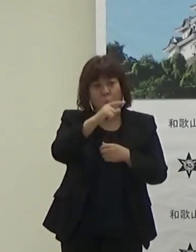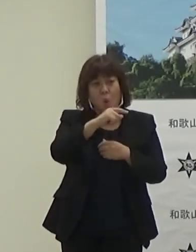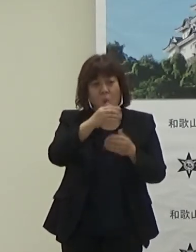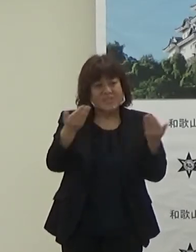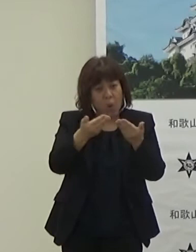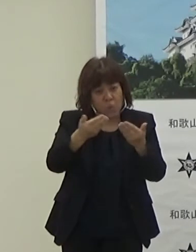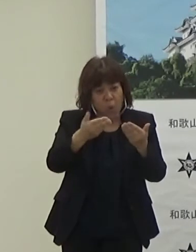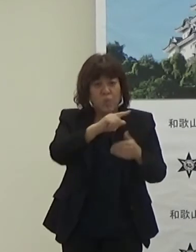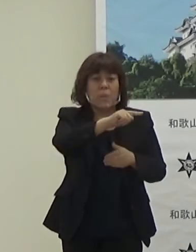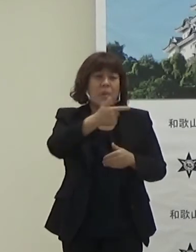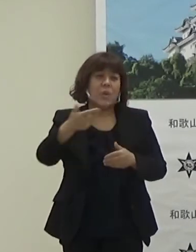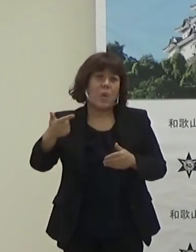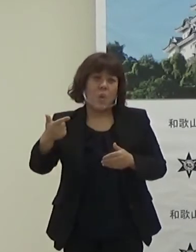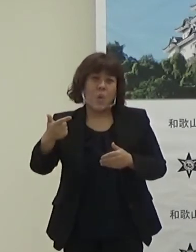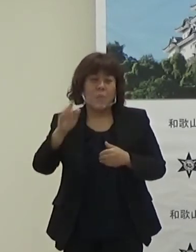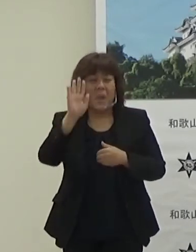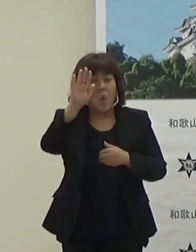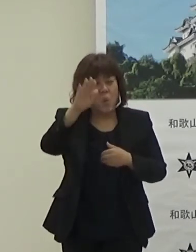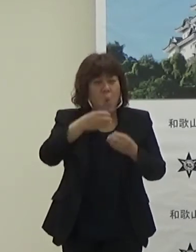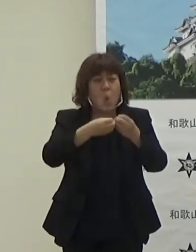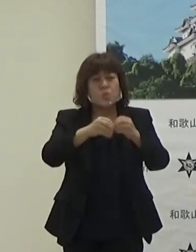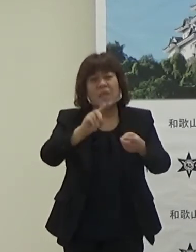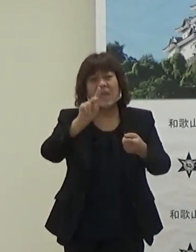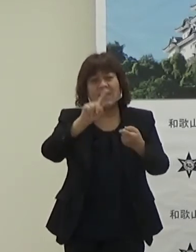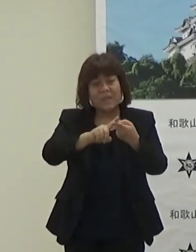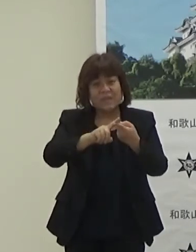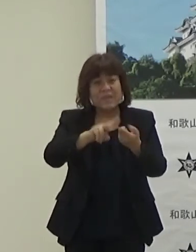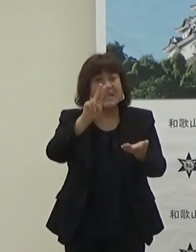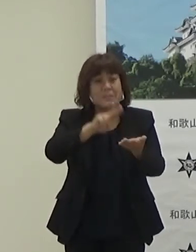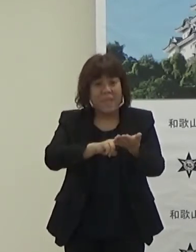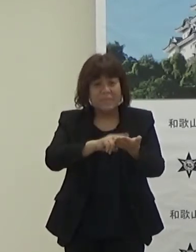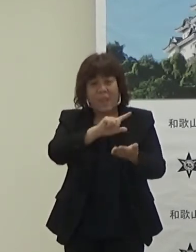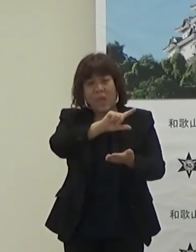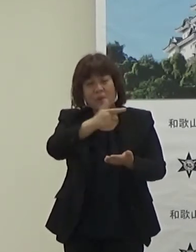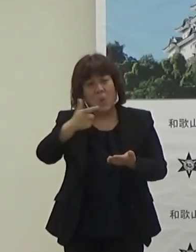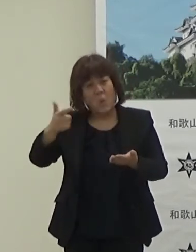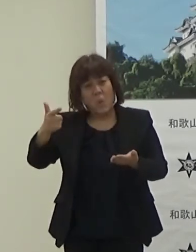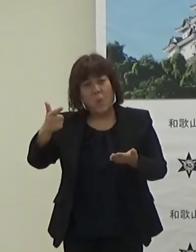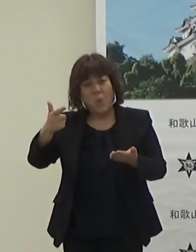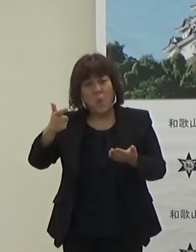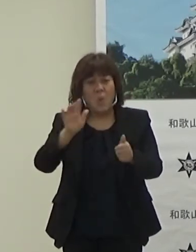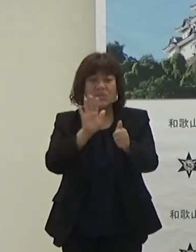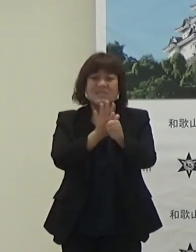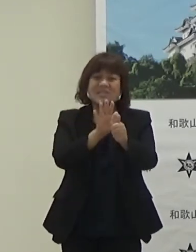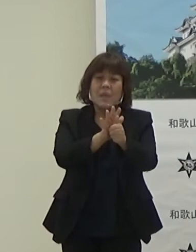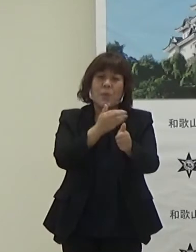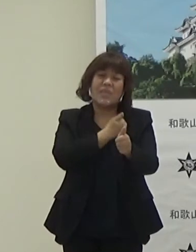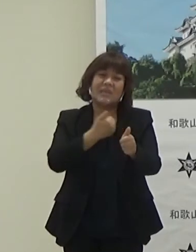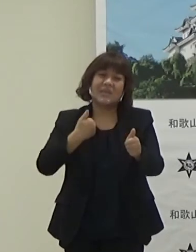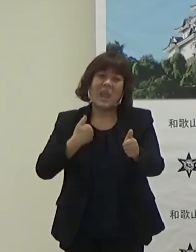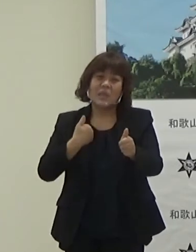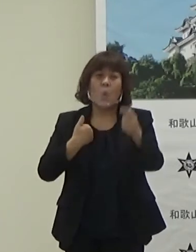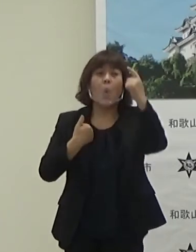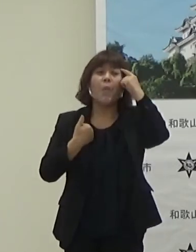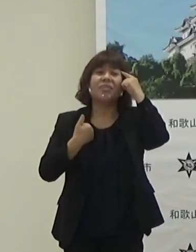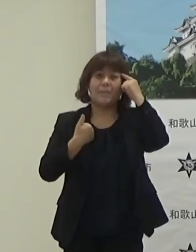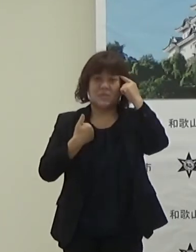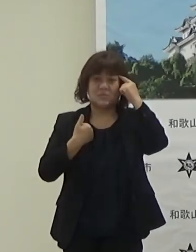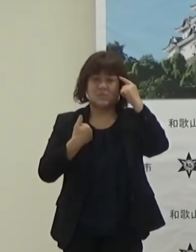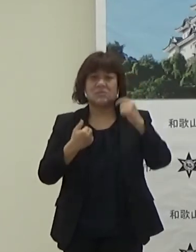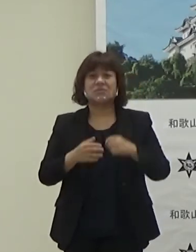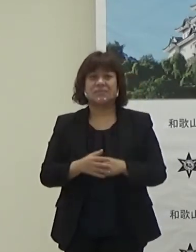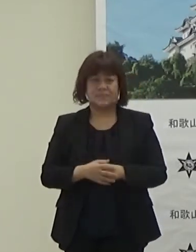その辺は具体的に決まってくれば いろんな支援をできればと思ってます